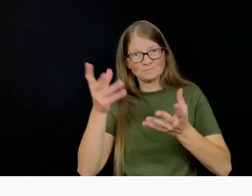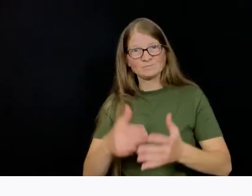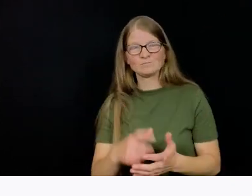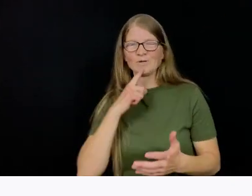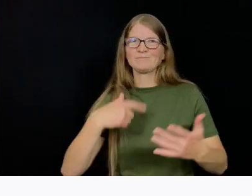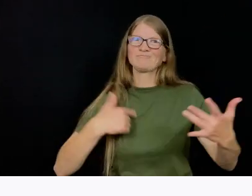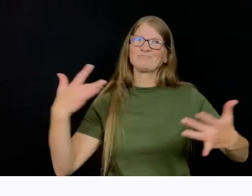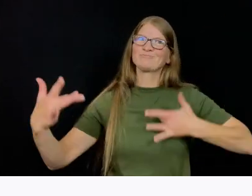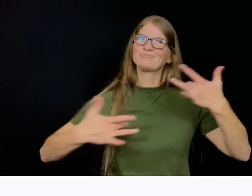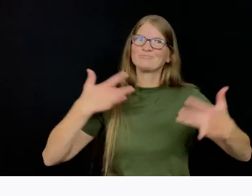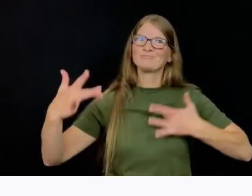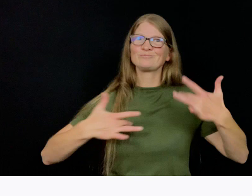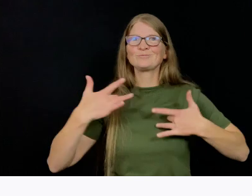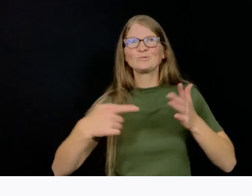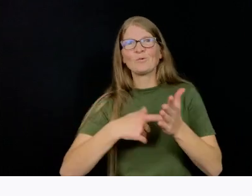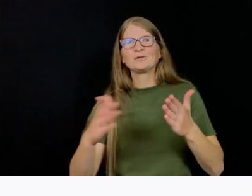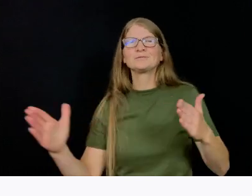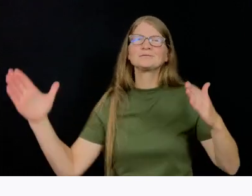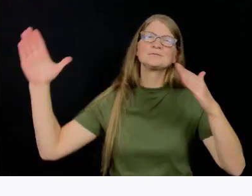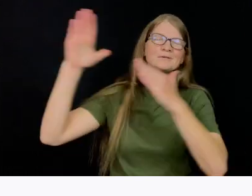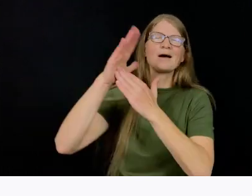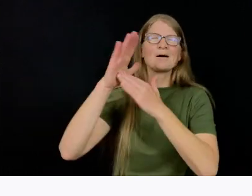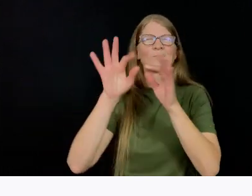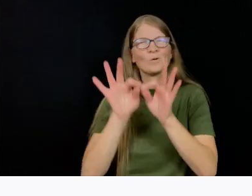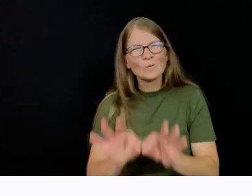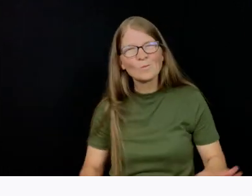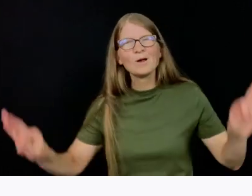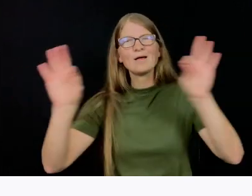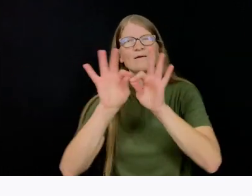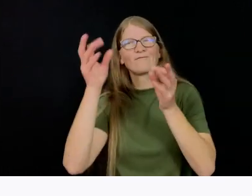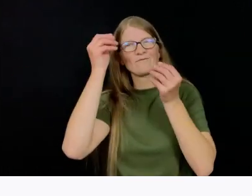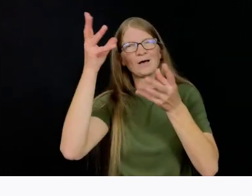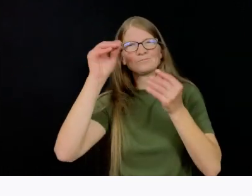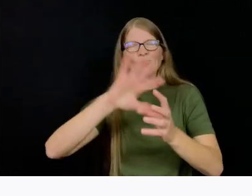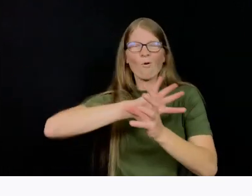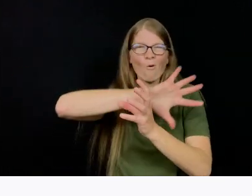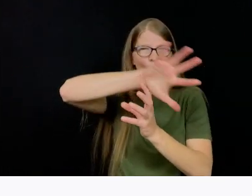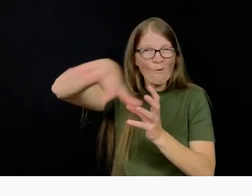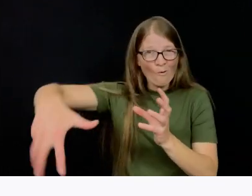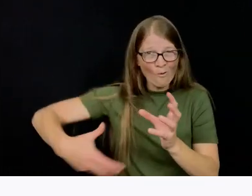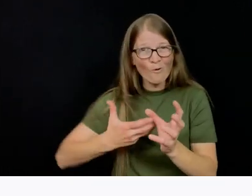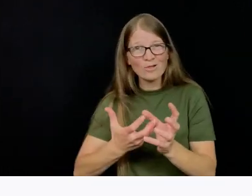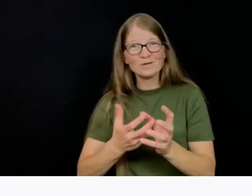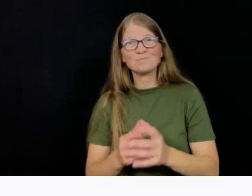لتوفير معلومات عالية الجودة لجميع أنحاء العالم معلومات مفتوحة